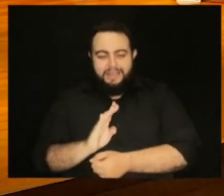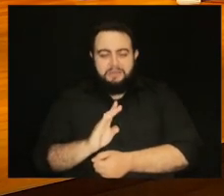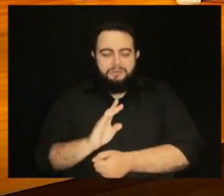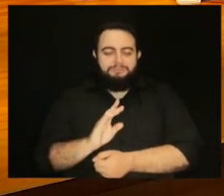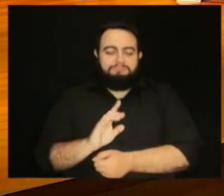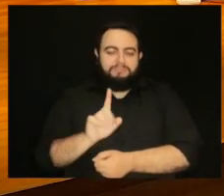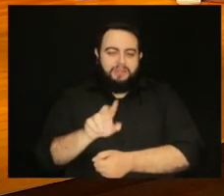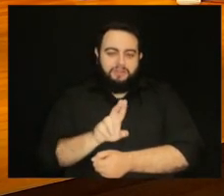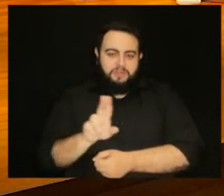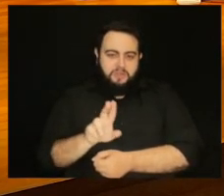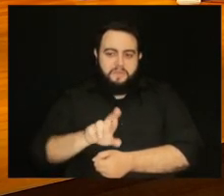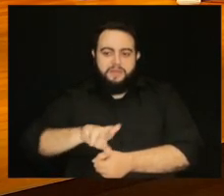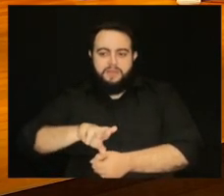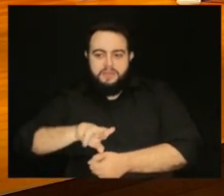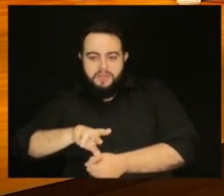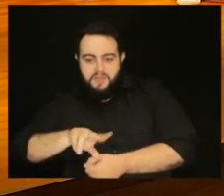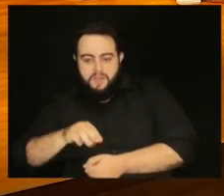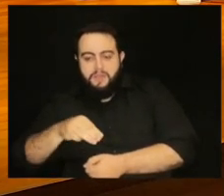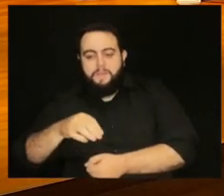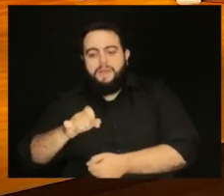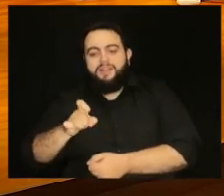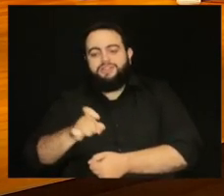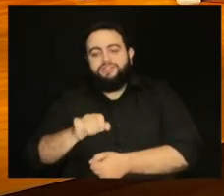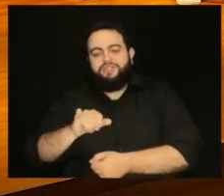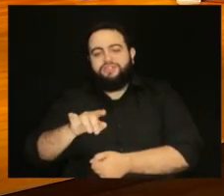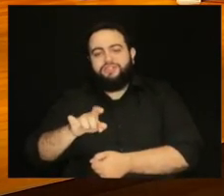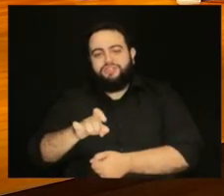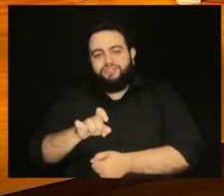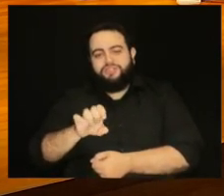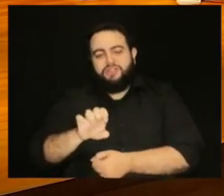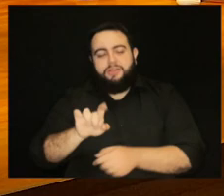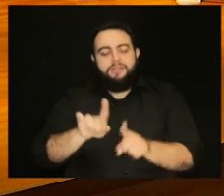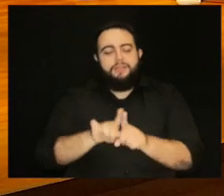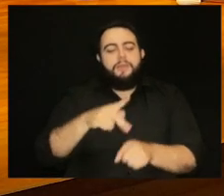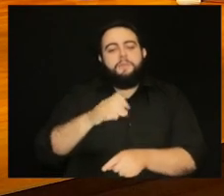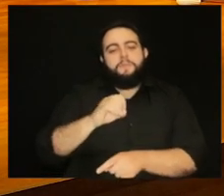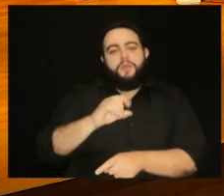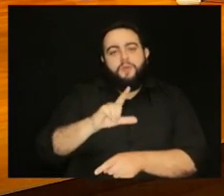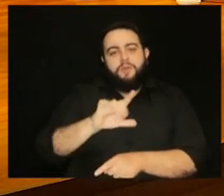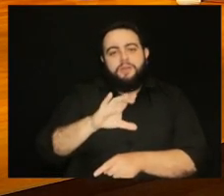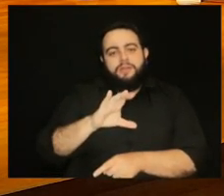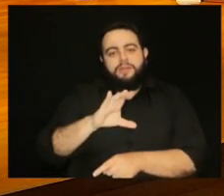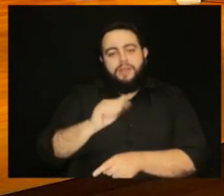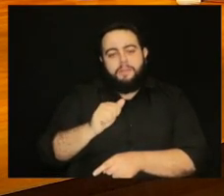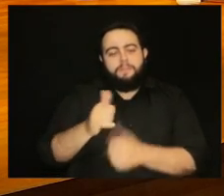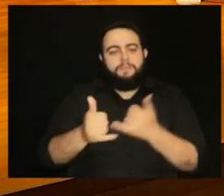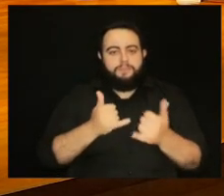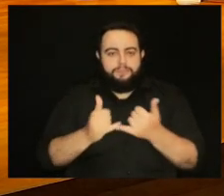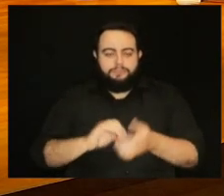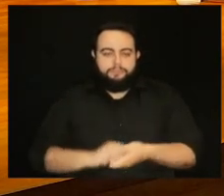gostava de chamar nem de maxixe nem de polca por exemplo. O choro começa mais como uma forma